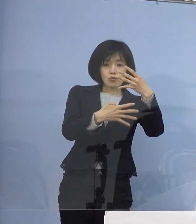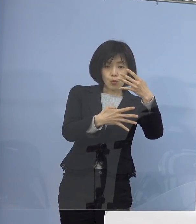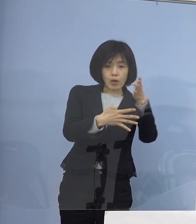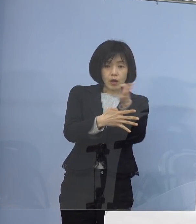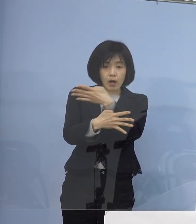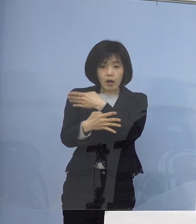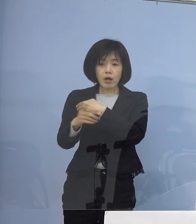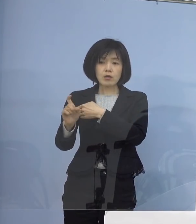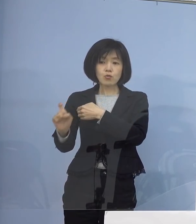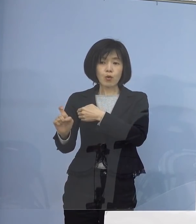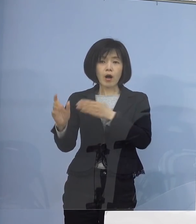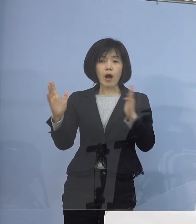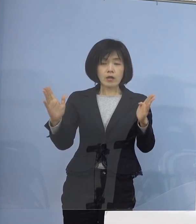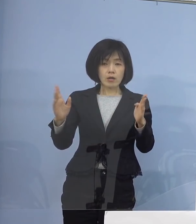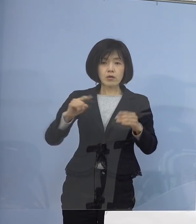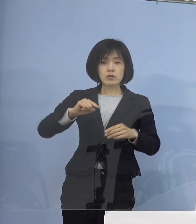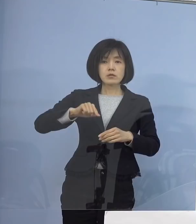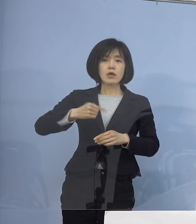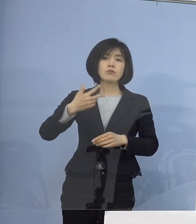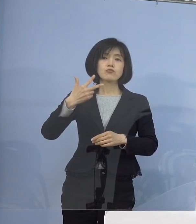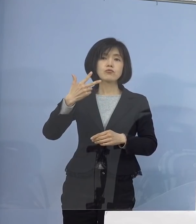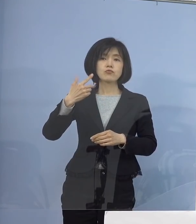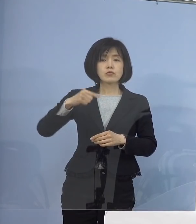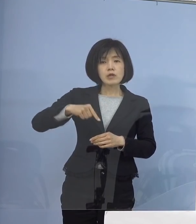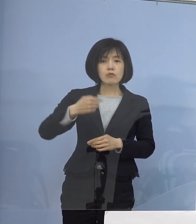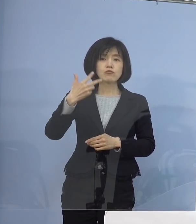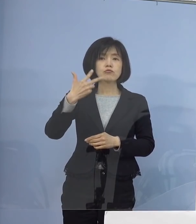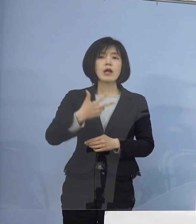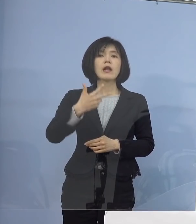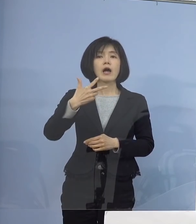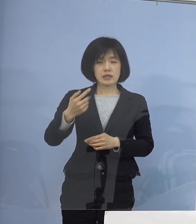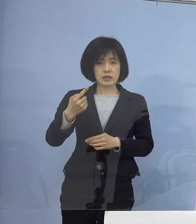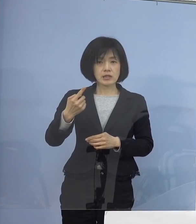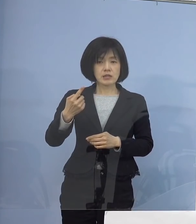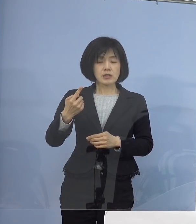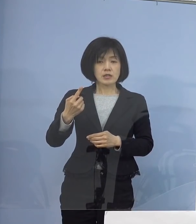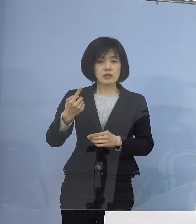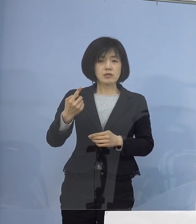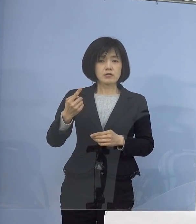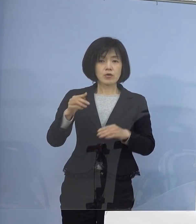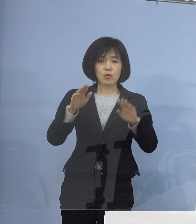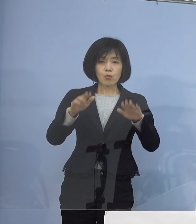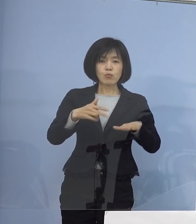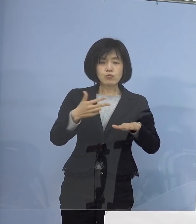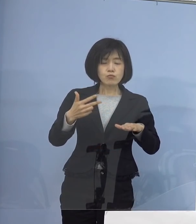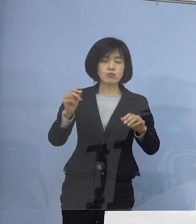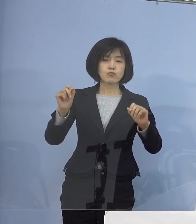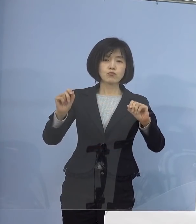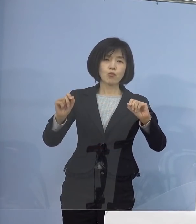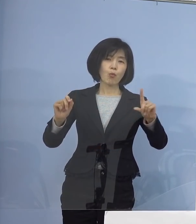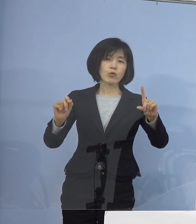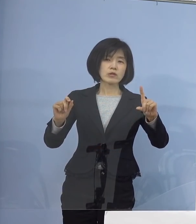この数値が107名ということですから 対比はもちろん多いとなります